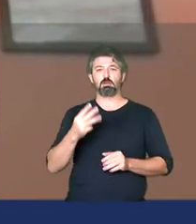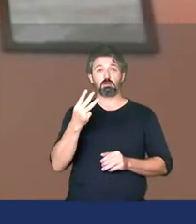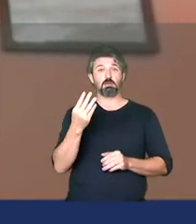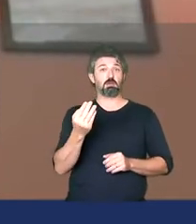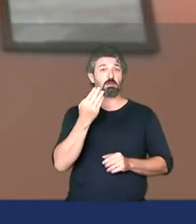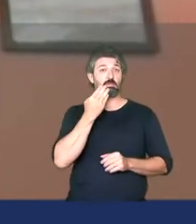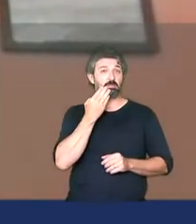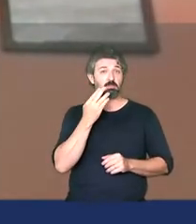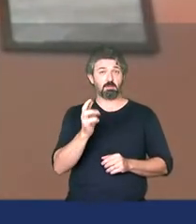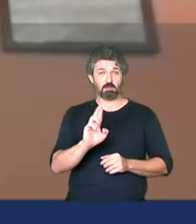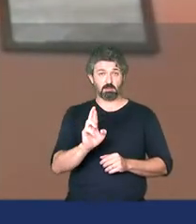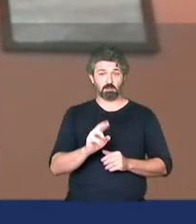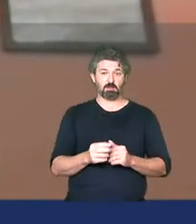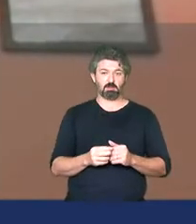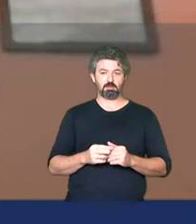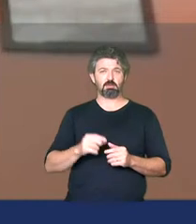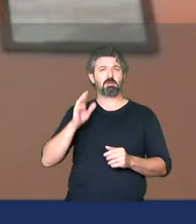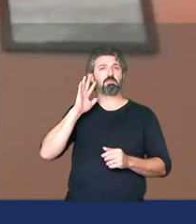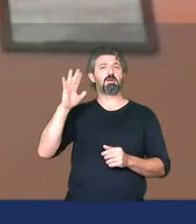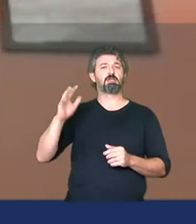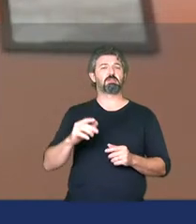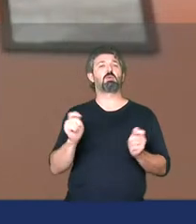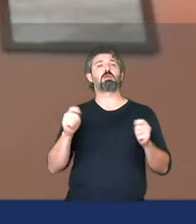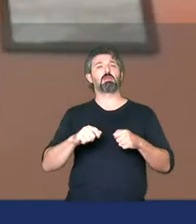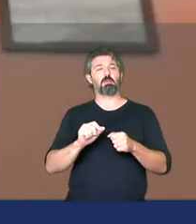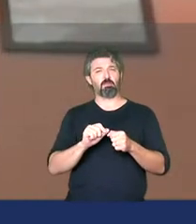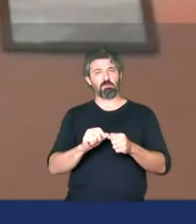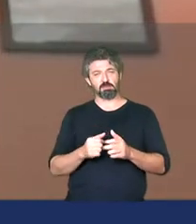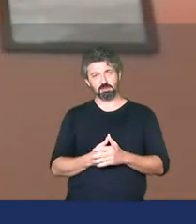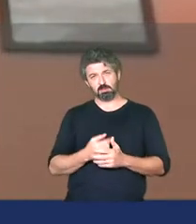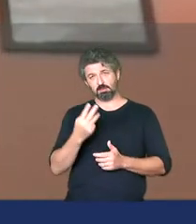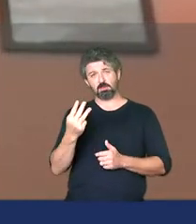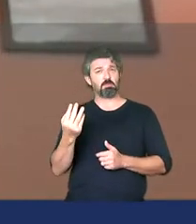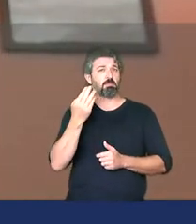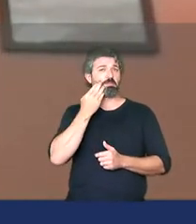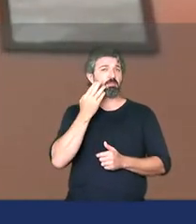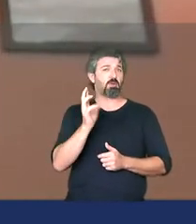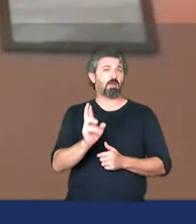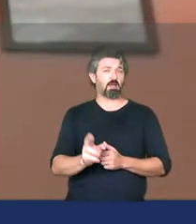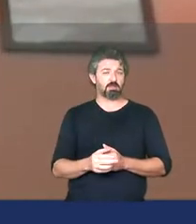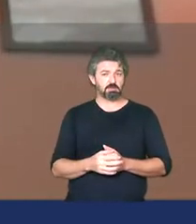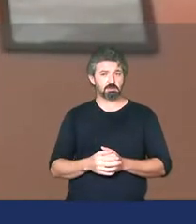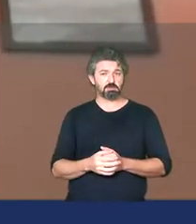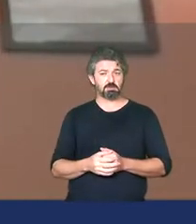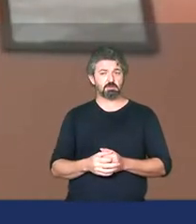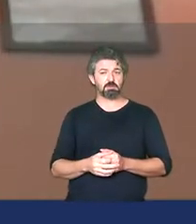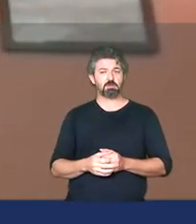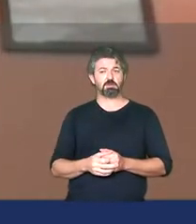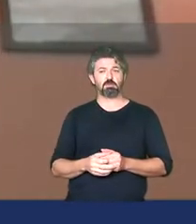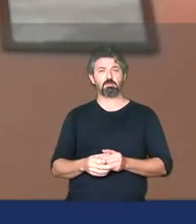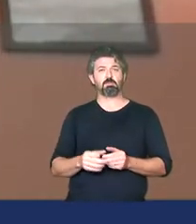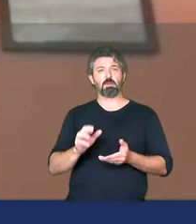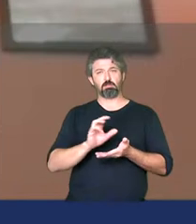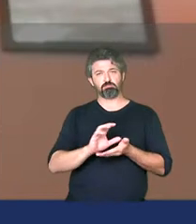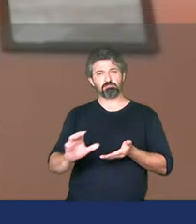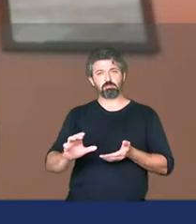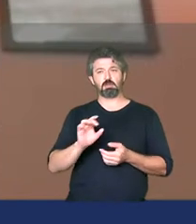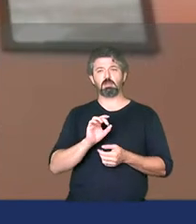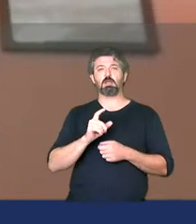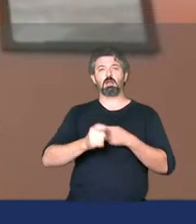DINHEIRO, VOLTANDO AQUI AOS RECURSOS, MILHÕES DE REAIS. IMAGINO QUE PODERIA SER FEITO COM 3 BILHÕES DE REAIS PARA... PARA DESTINARA CADA